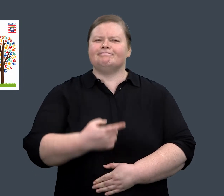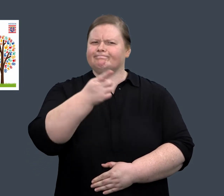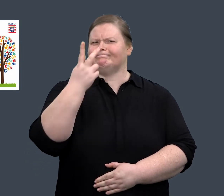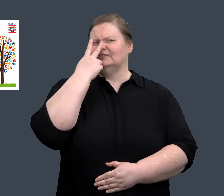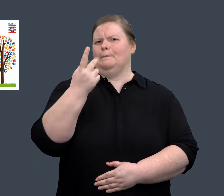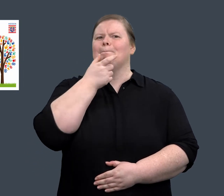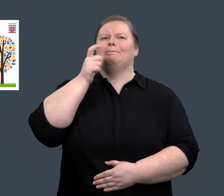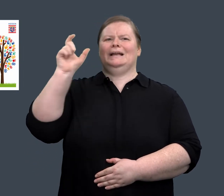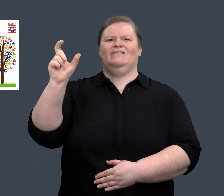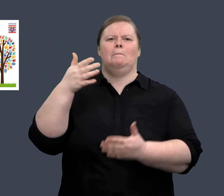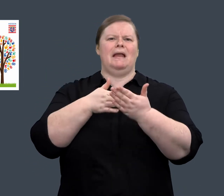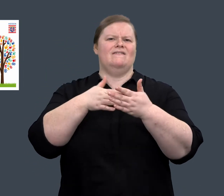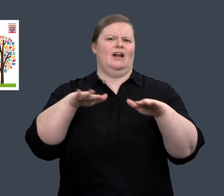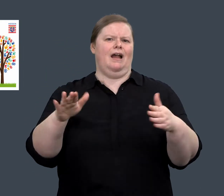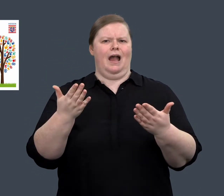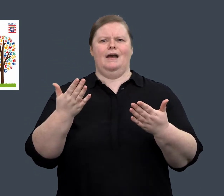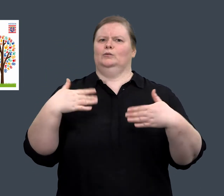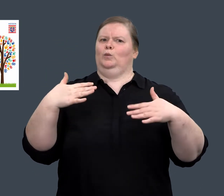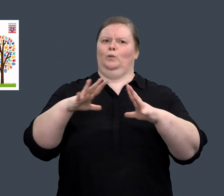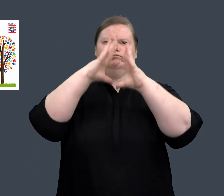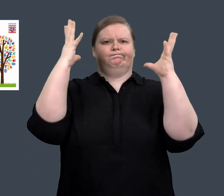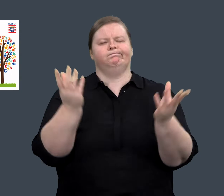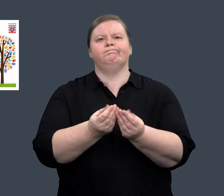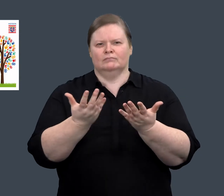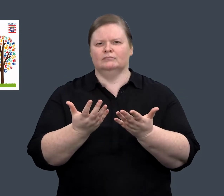In Anbetracht dieses umfassenden Begriffs der Barrierefreiheit